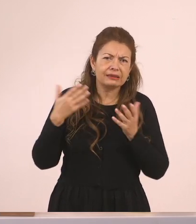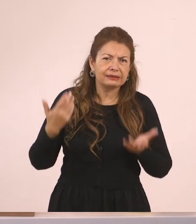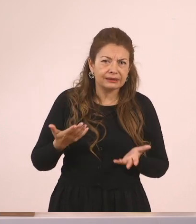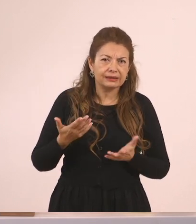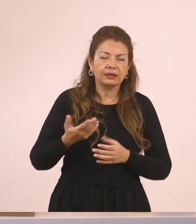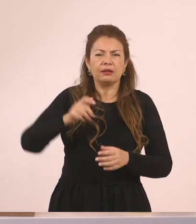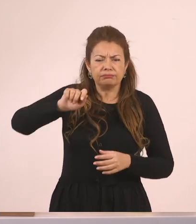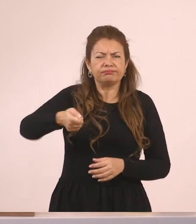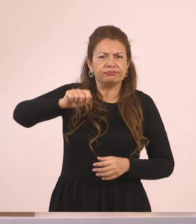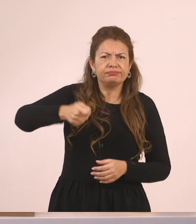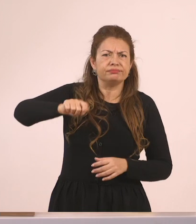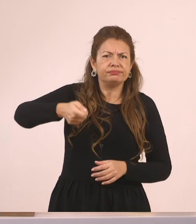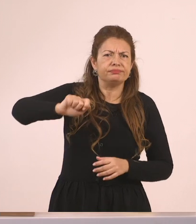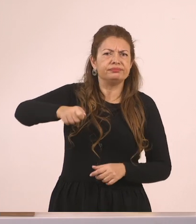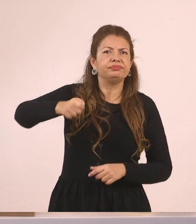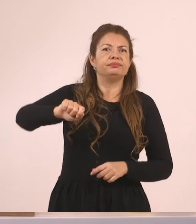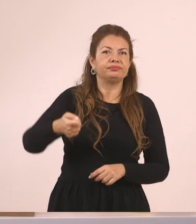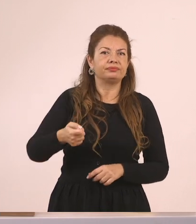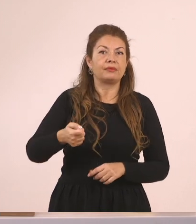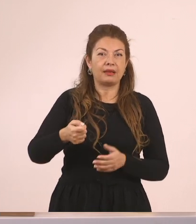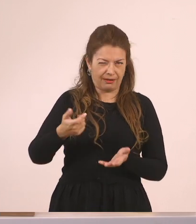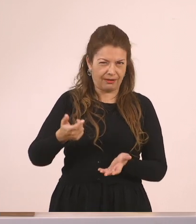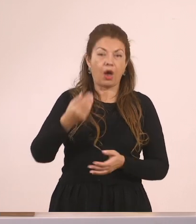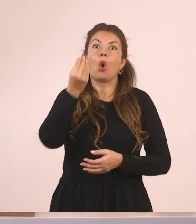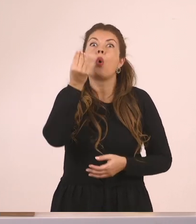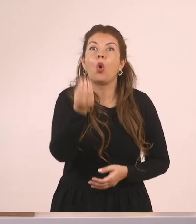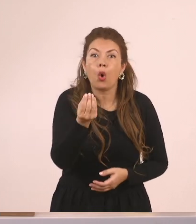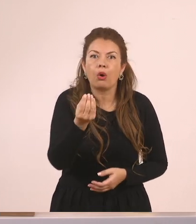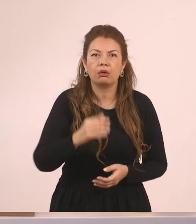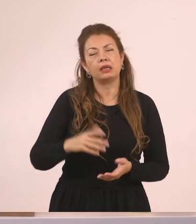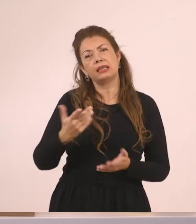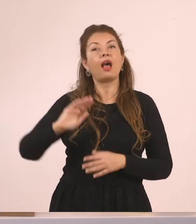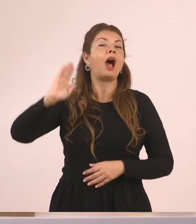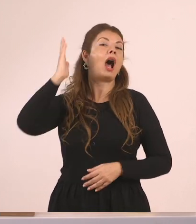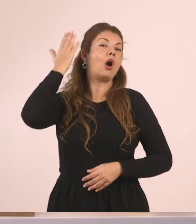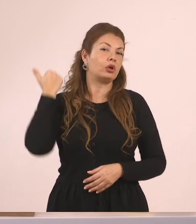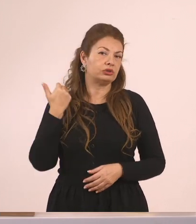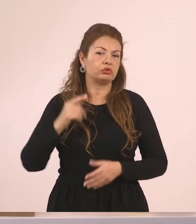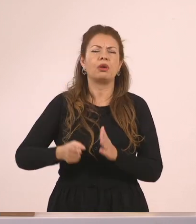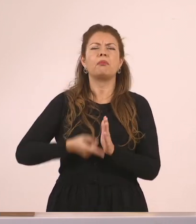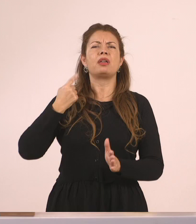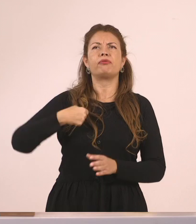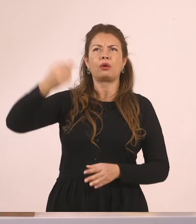όπως επίσης κι αν πώ, μία φορά μόνο παλιά τι έκανα. Ξεκλείδωσα.